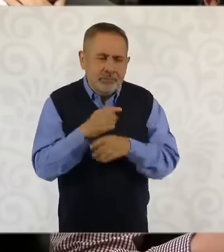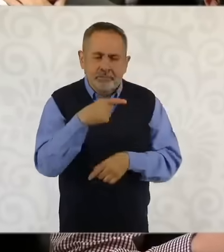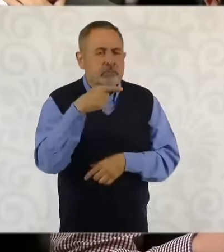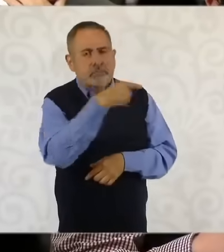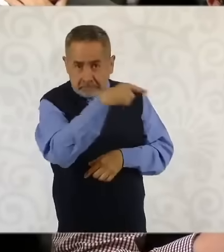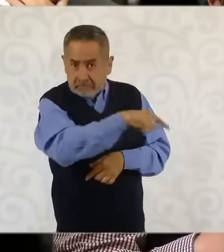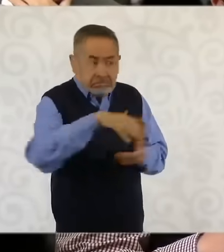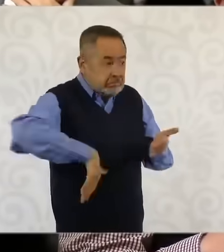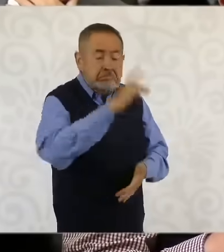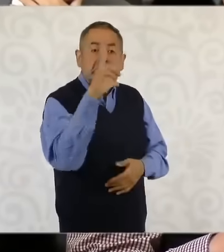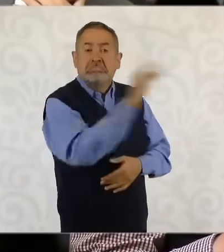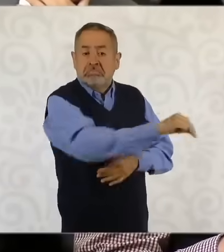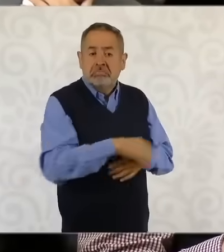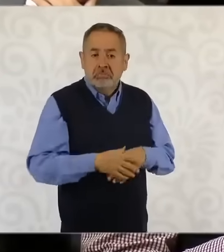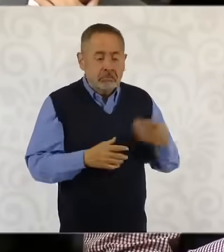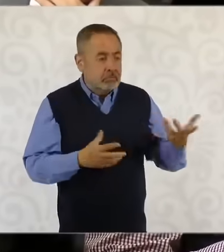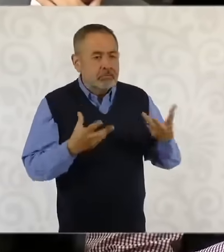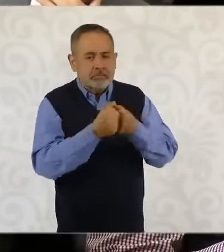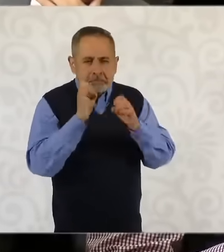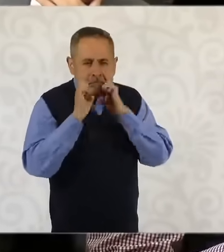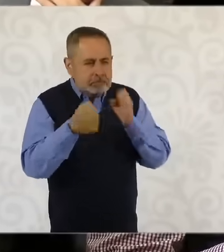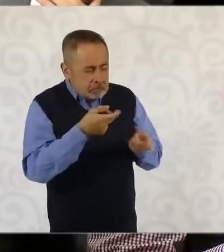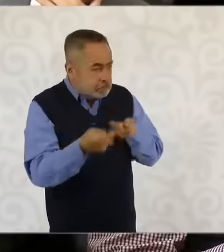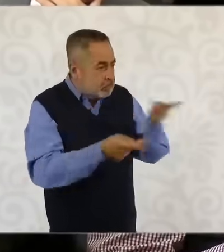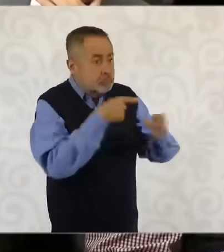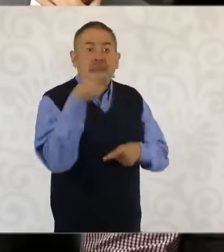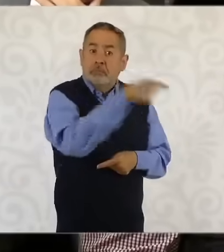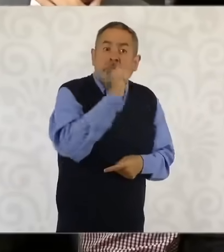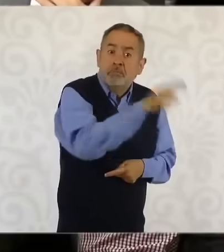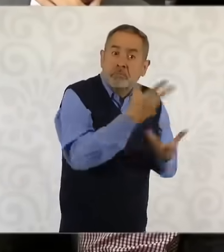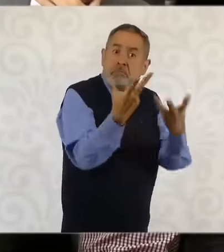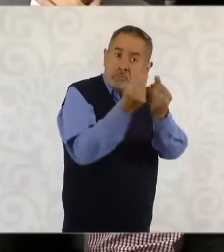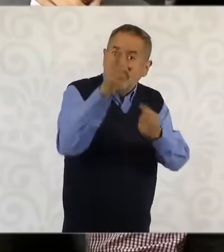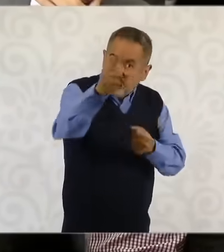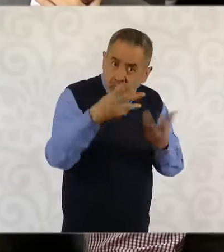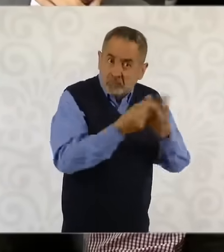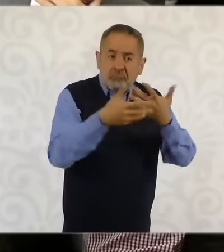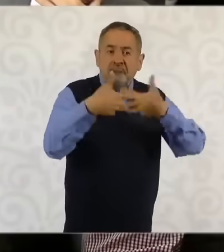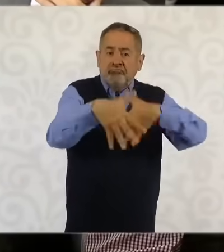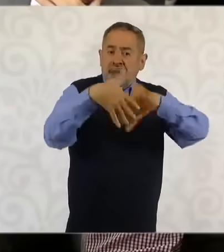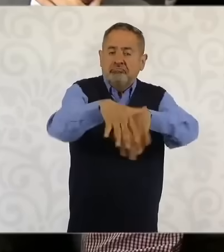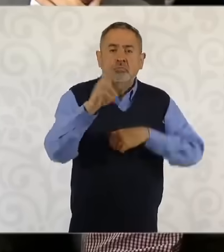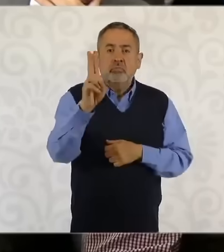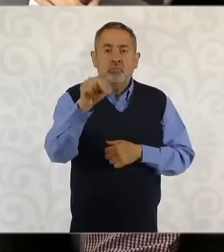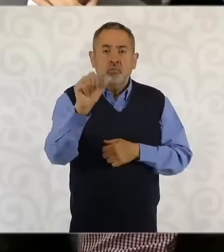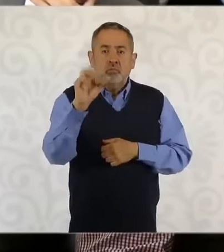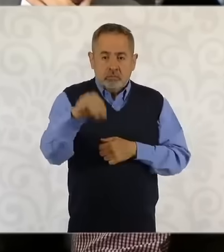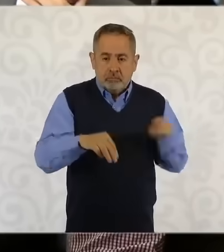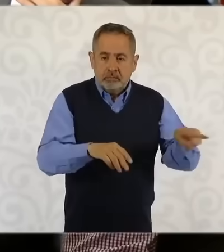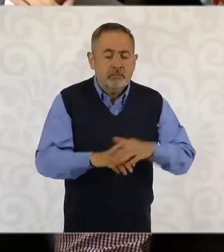pero ahí entre toda la entrevista que platicamos pues salió a relucir eso de que él dice "Me me voy